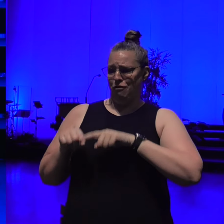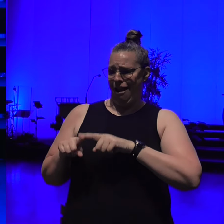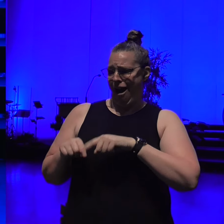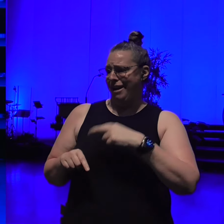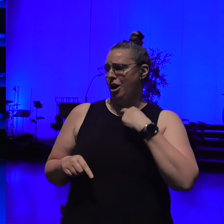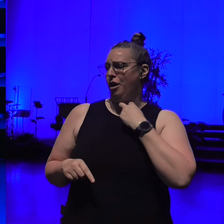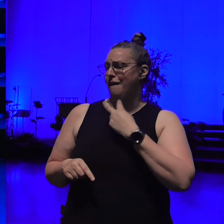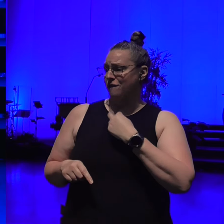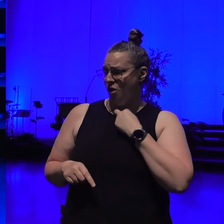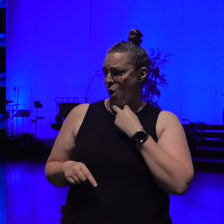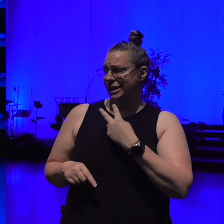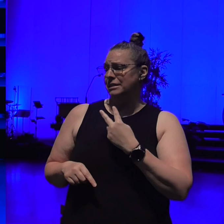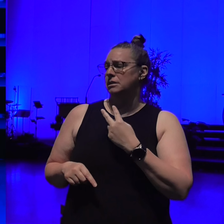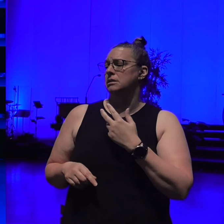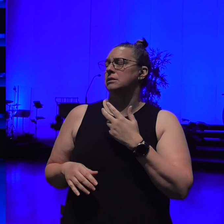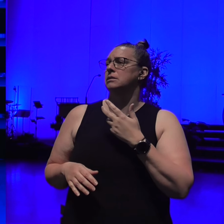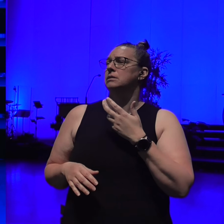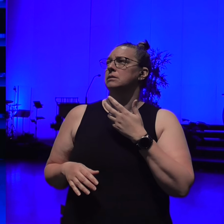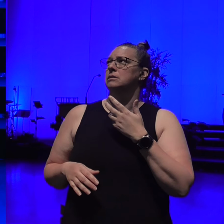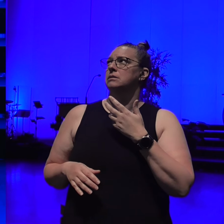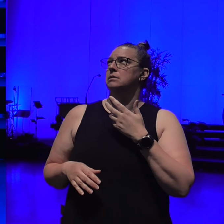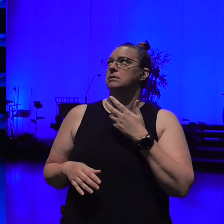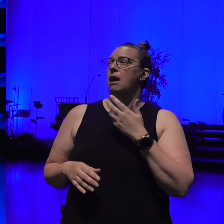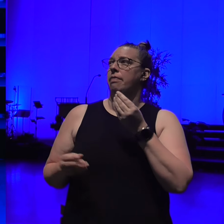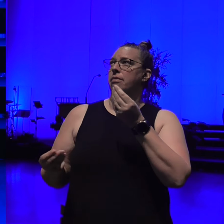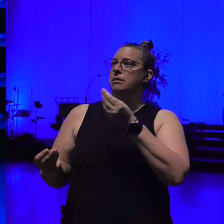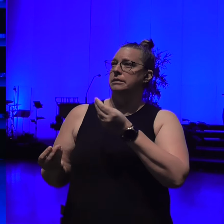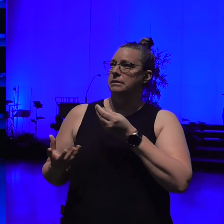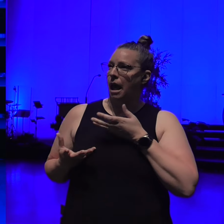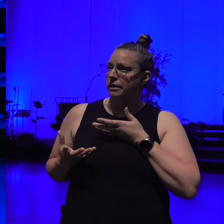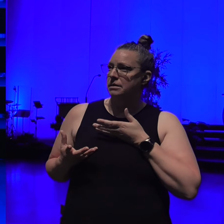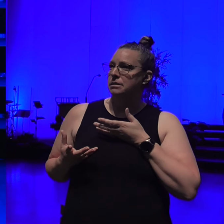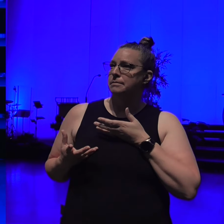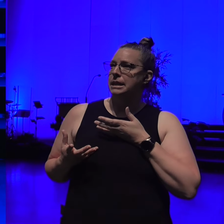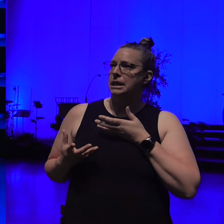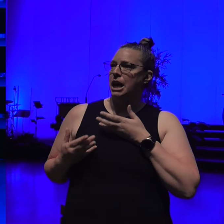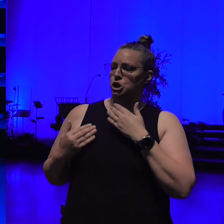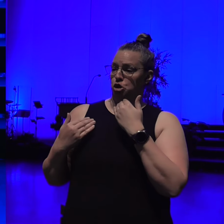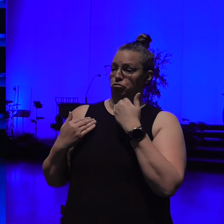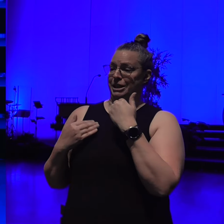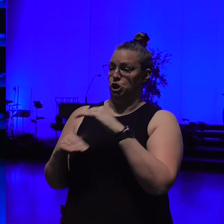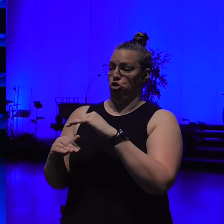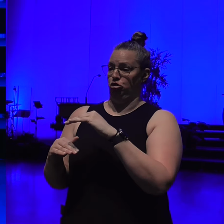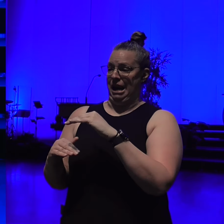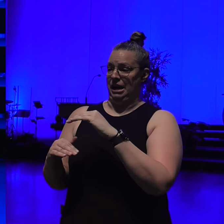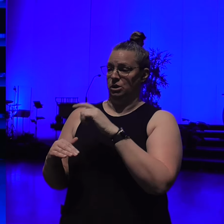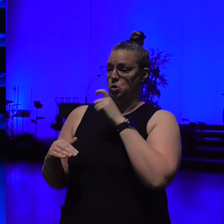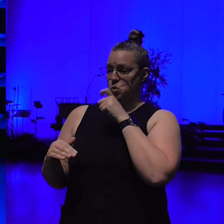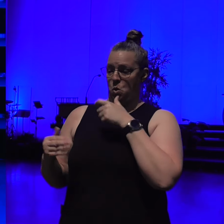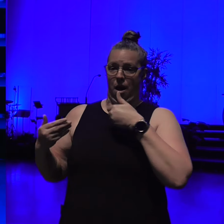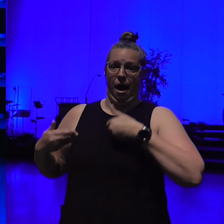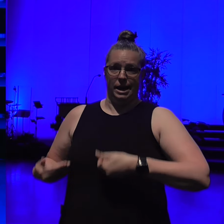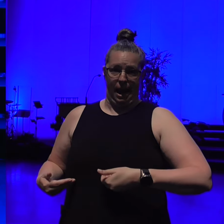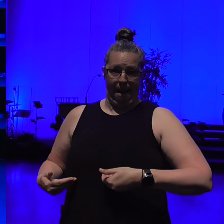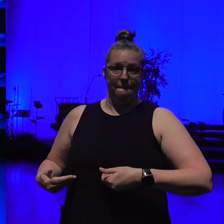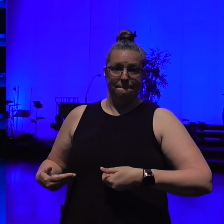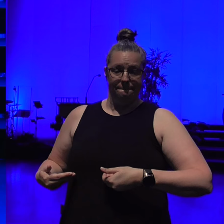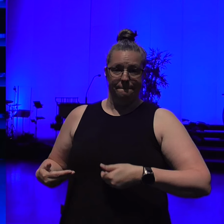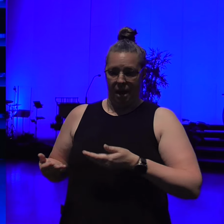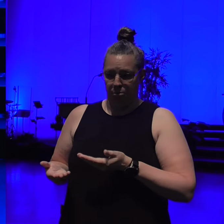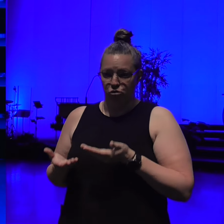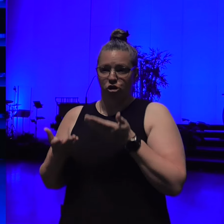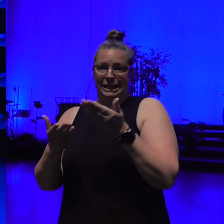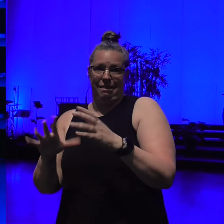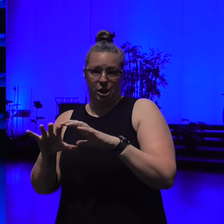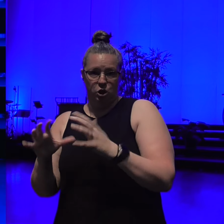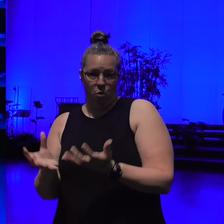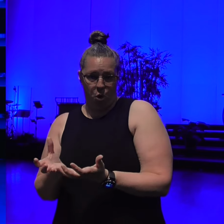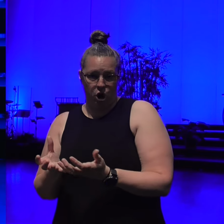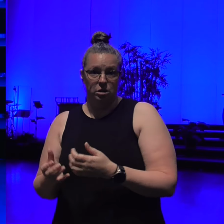voz que me diga que restrinja traer quién soy a este mundo Lo que necesito es una voz que